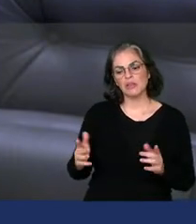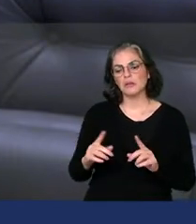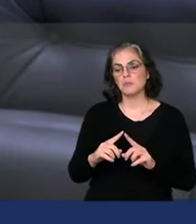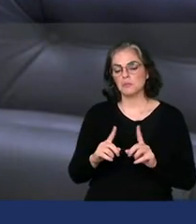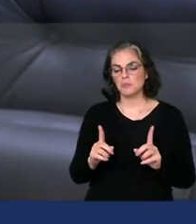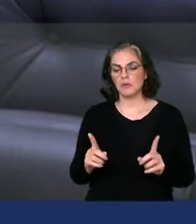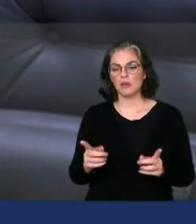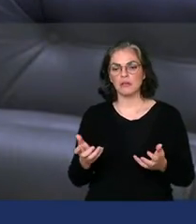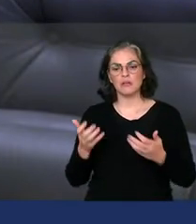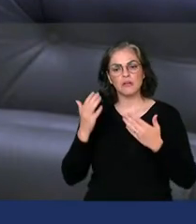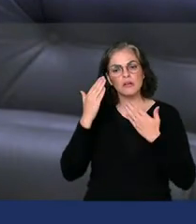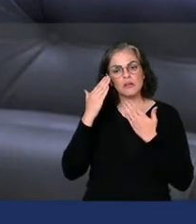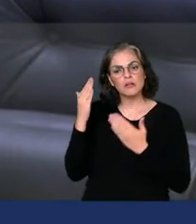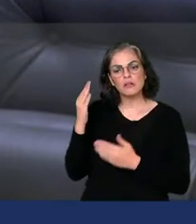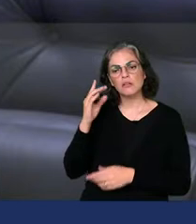PARTE DA EMENDA QUE NÃO FOI CONTEMPLADA, PARA NÃO FICAR